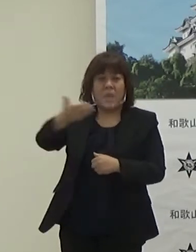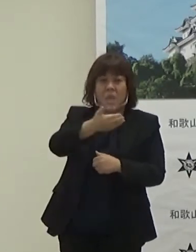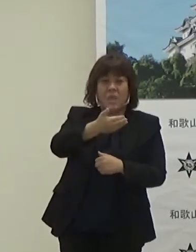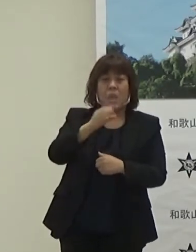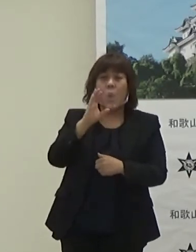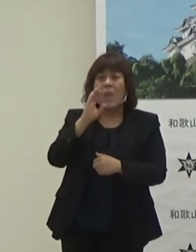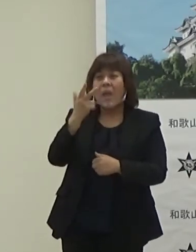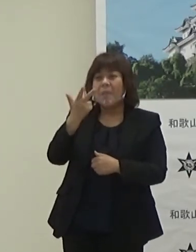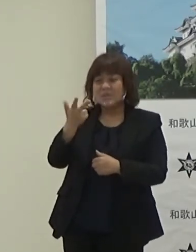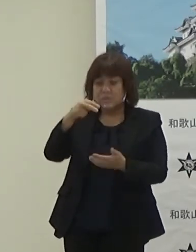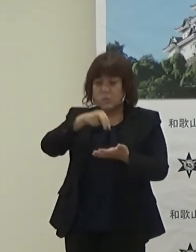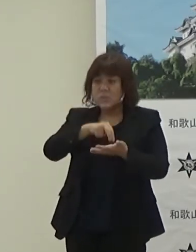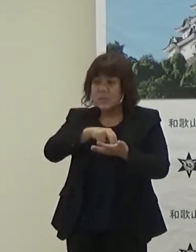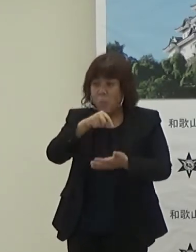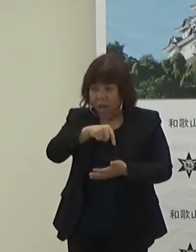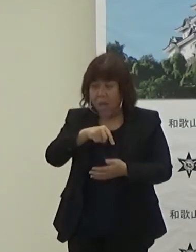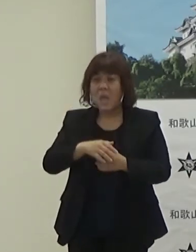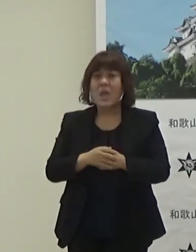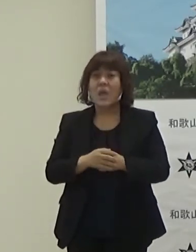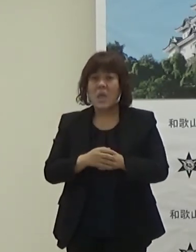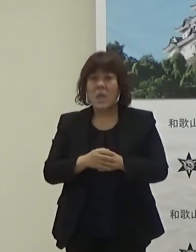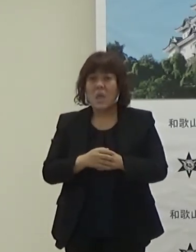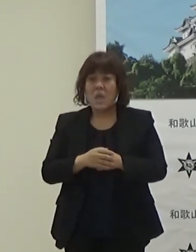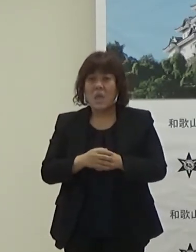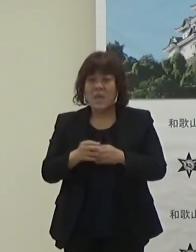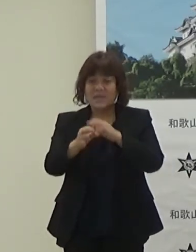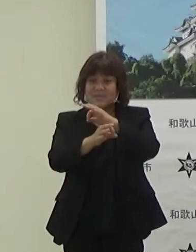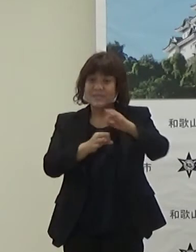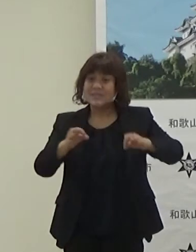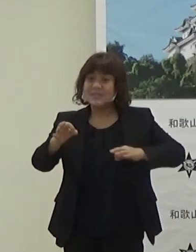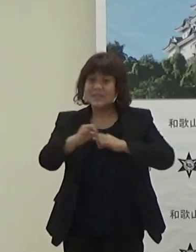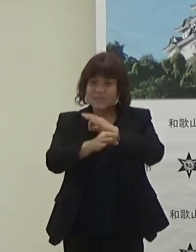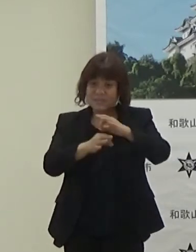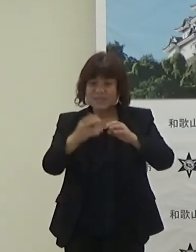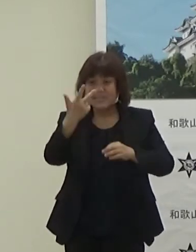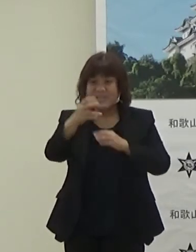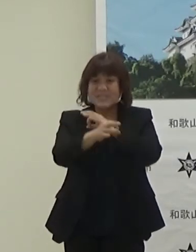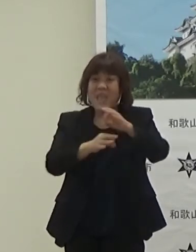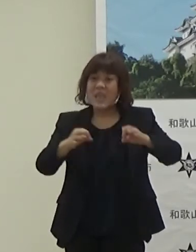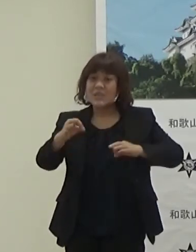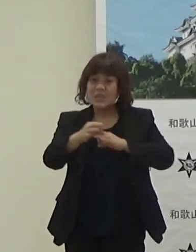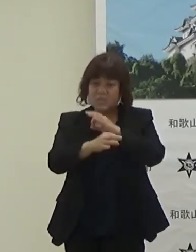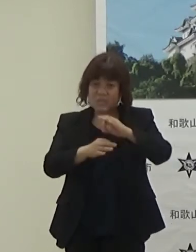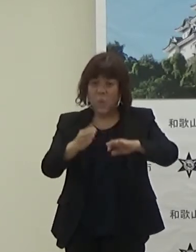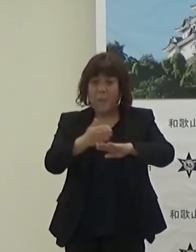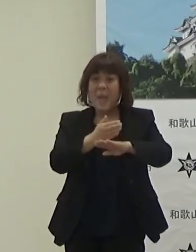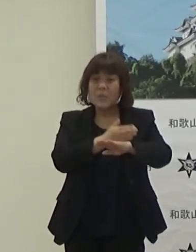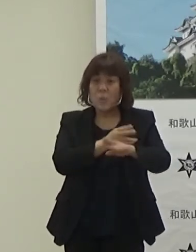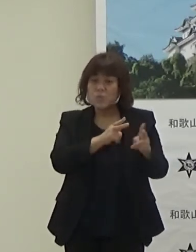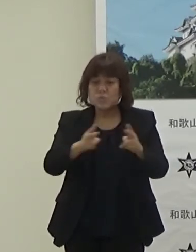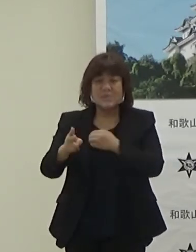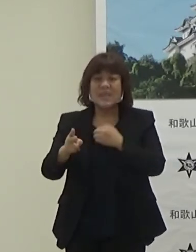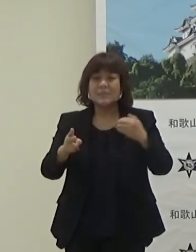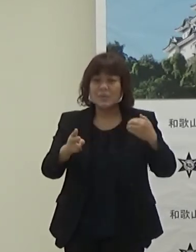まず公営住宅の受け入れをしますってことで登録させていただいてます